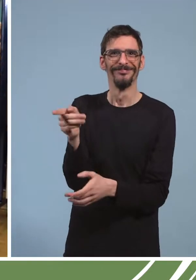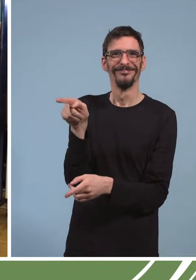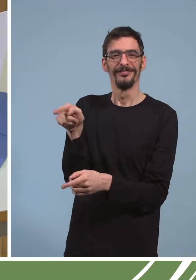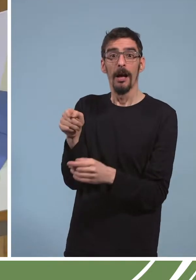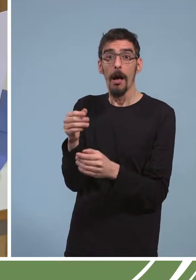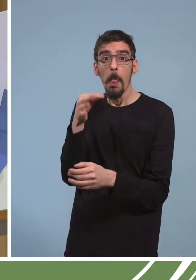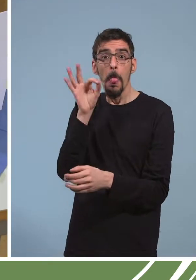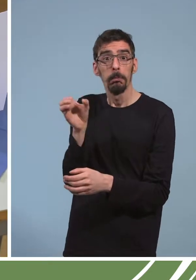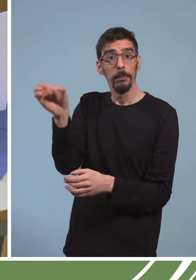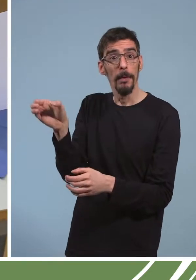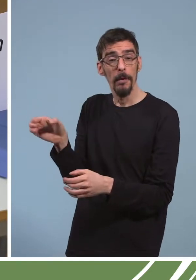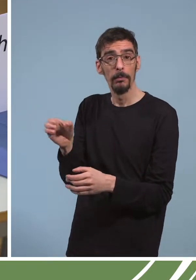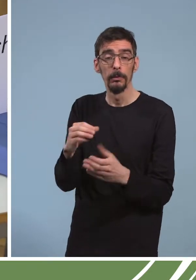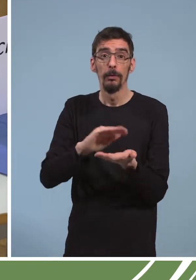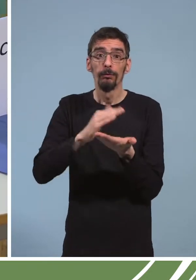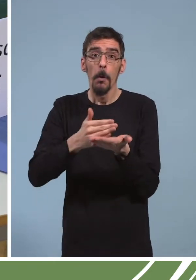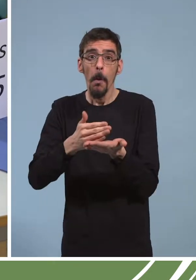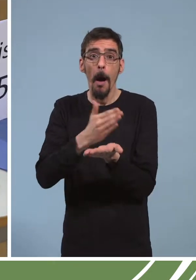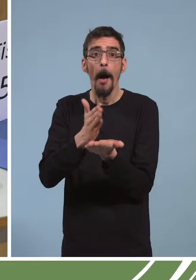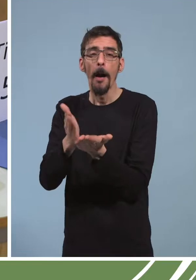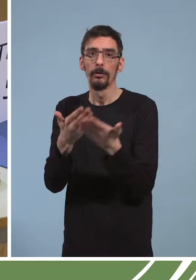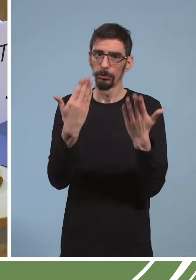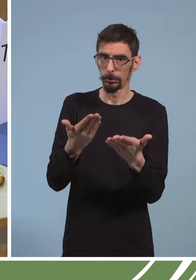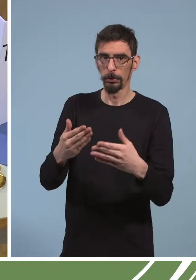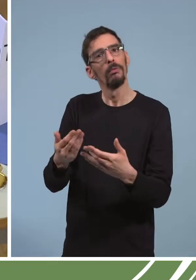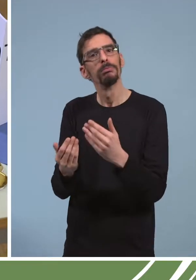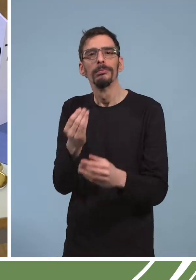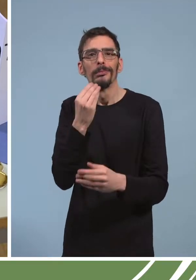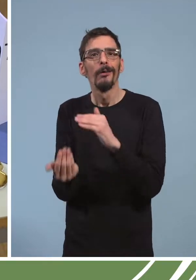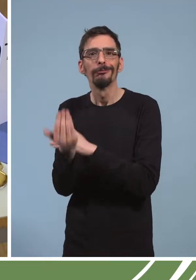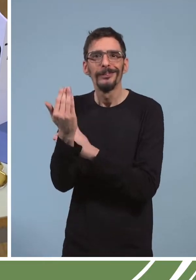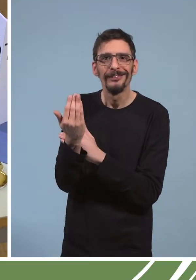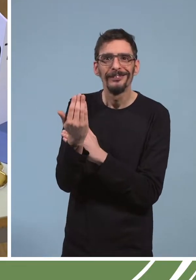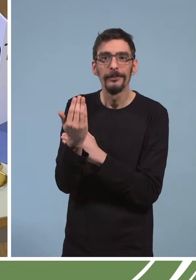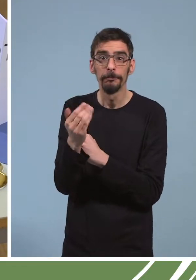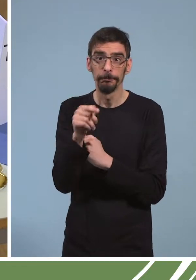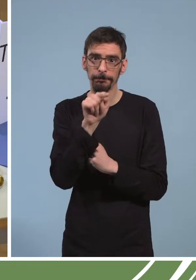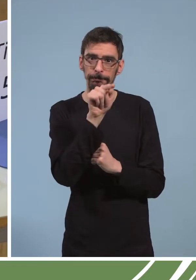Verteile die Frühstückszutaten, nennen wir sie Güter, ungleich auf den Tischen.